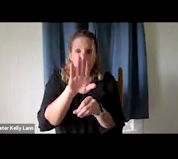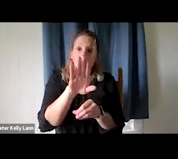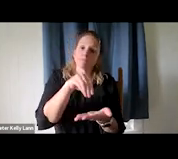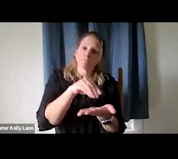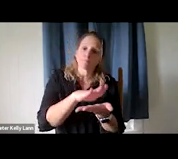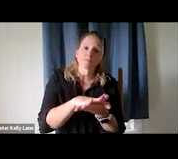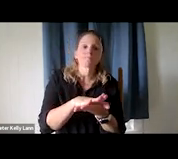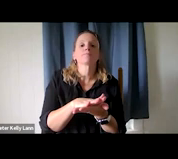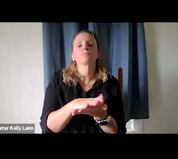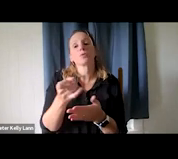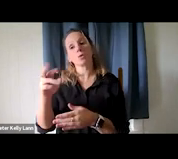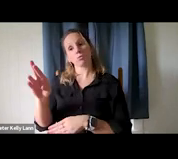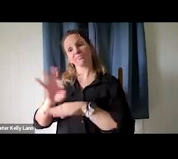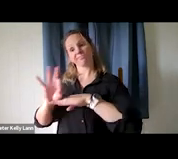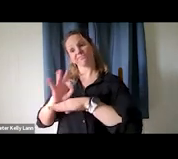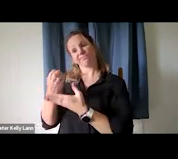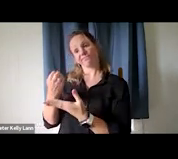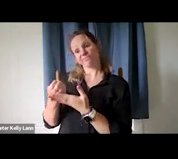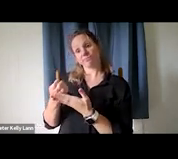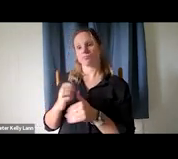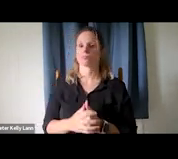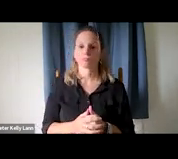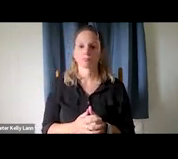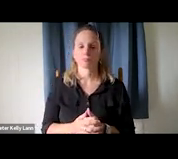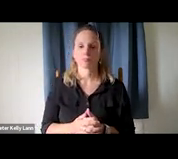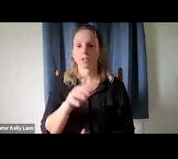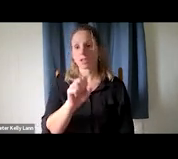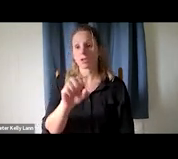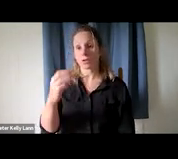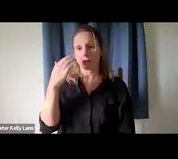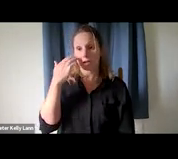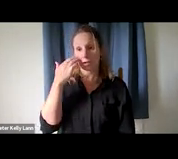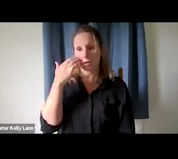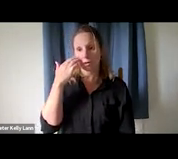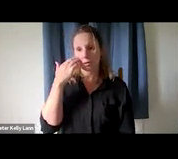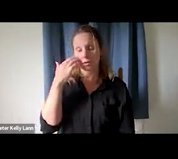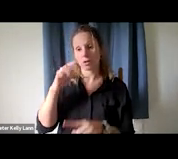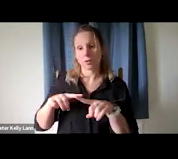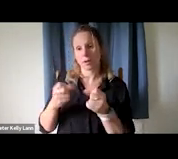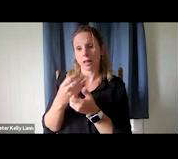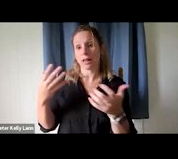pero puede tratarse de pruebas funcionales. La seguridad social, como saben, se basa bastante en las pruebas funcionales.